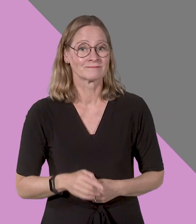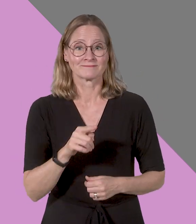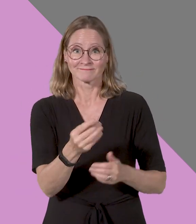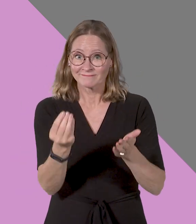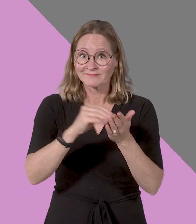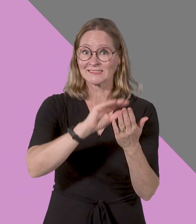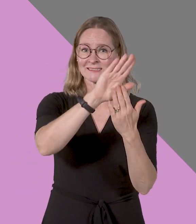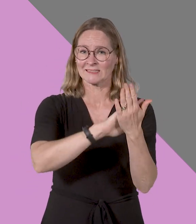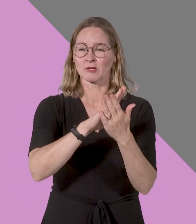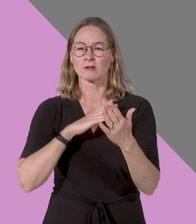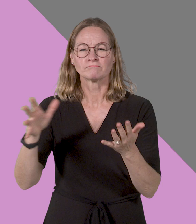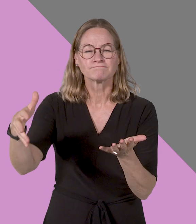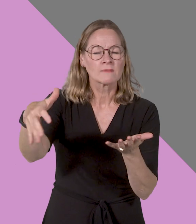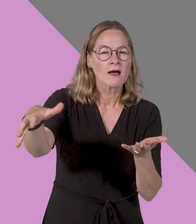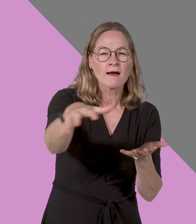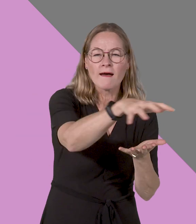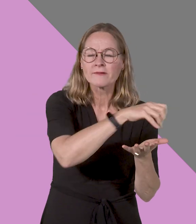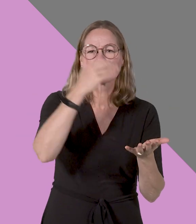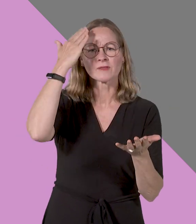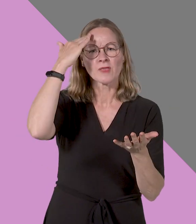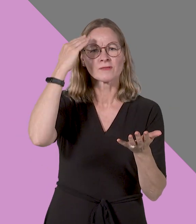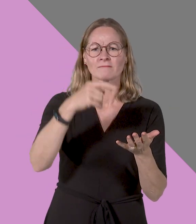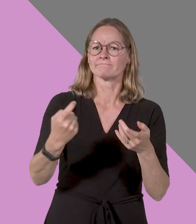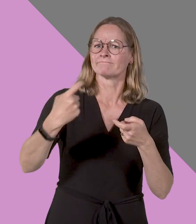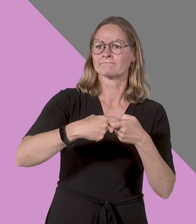Lisäksi sivulle on koottu tietoa toimijoista, -